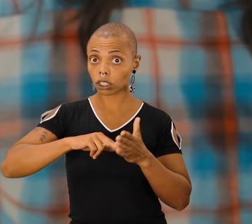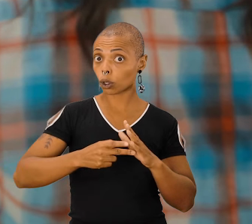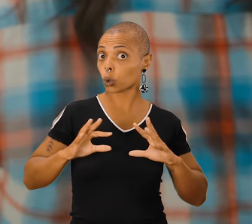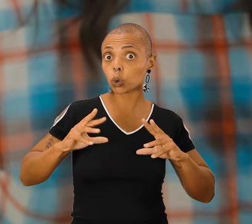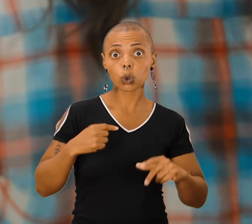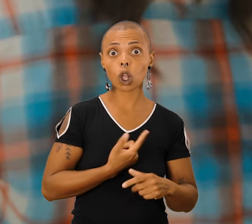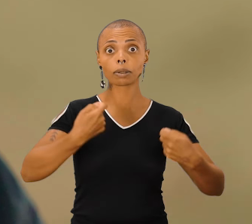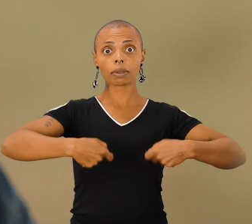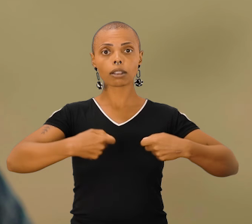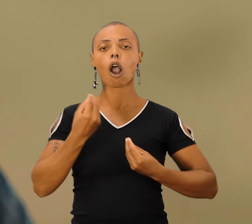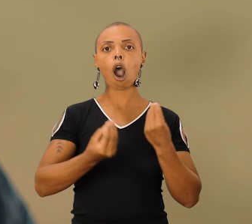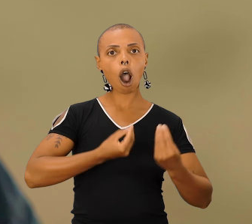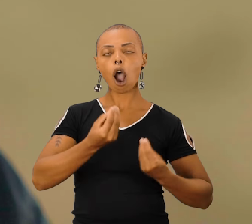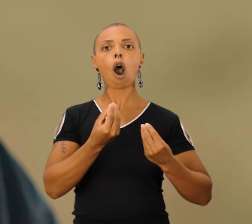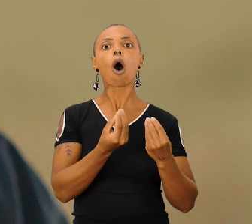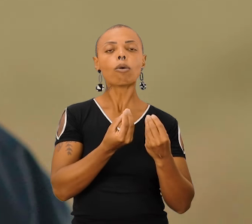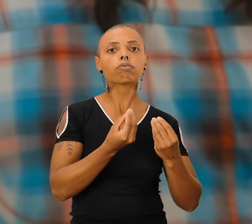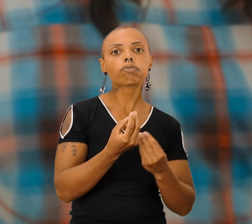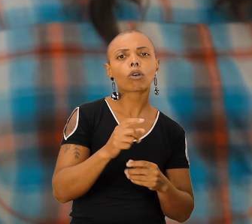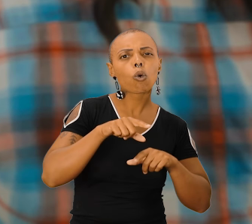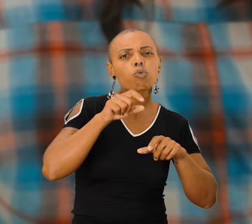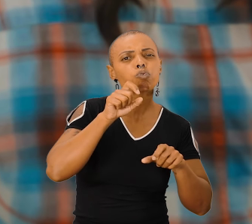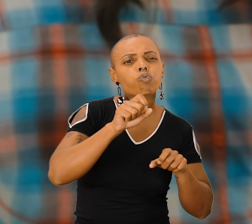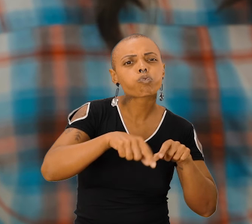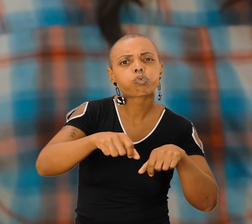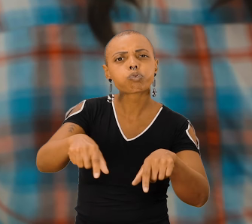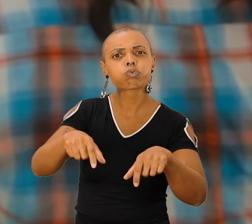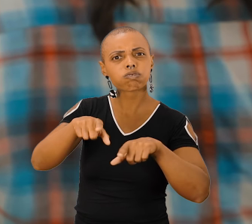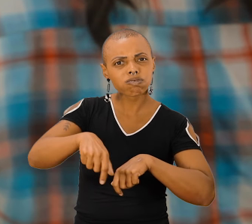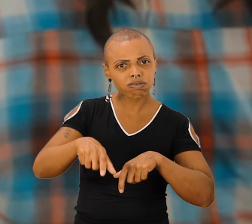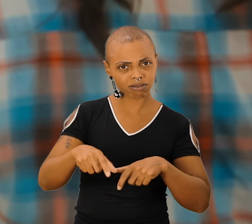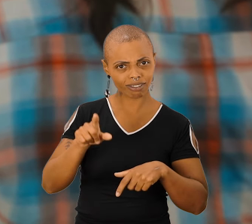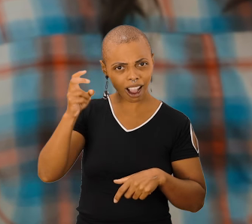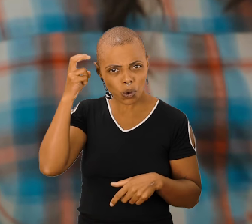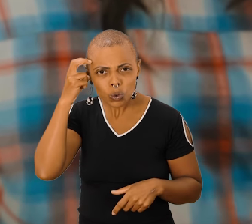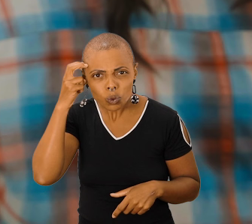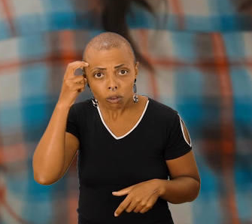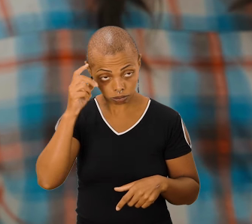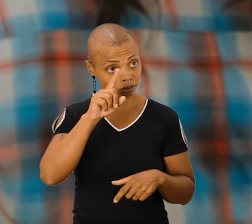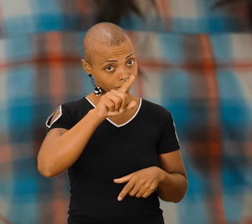Aí, você vai me perguntar: "Hã? Culturas agrícolas?" Sim! As culturas agrícolas são o que plantamos,